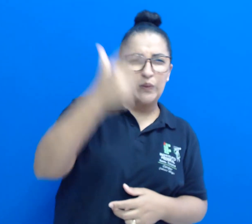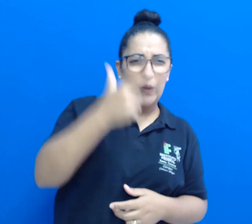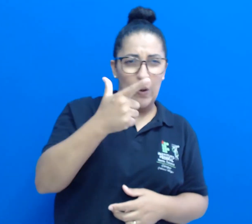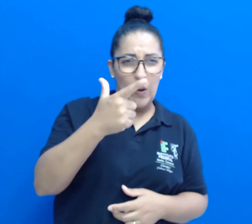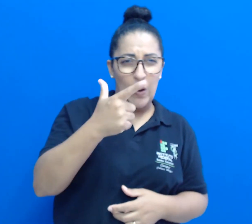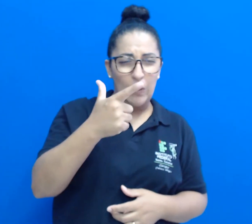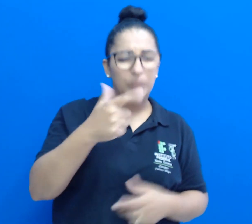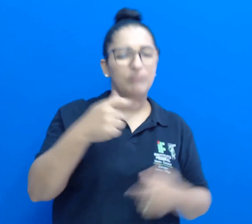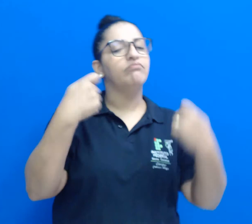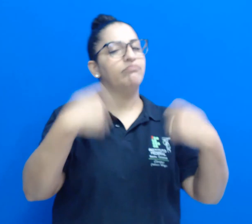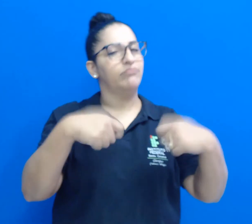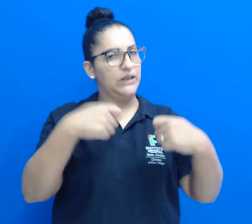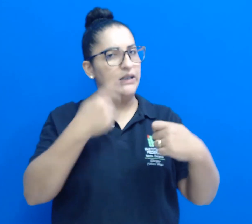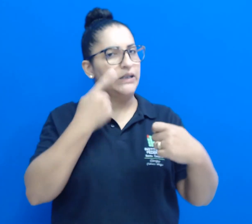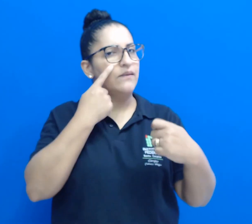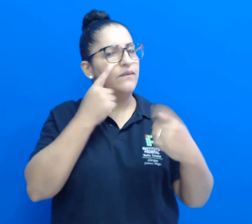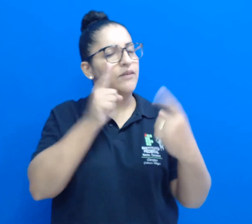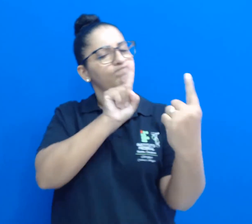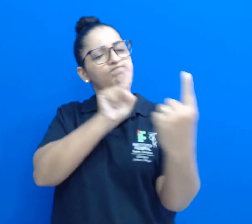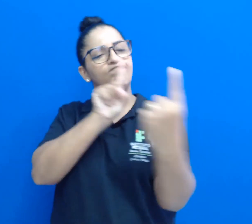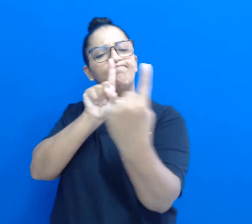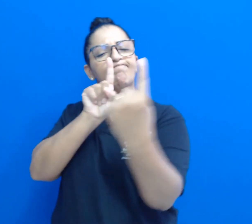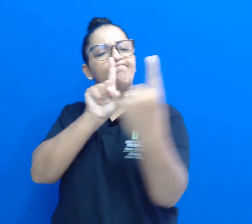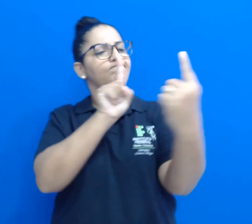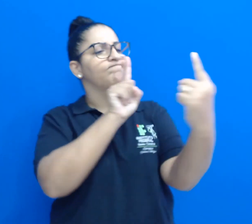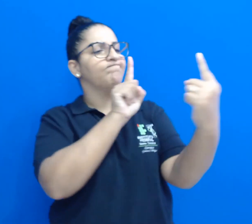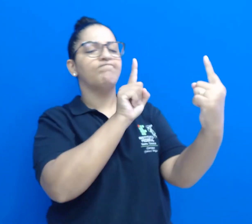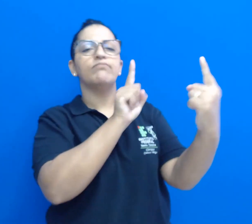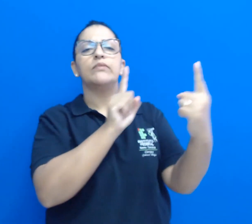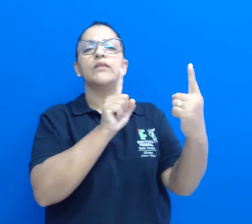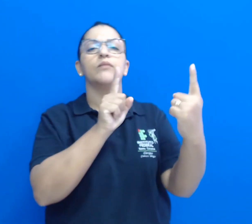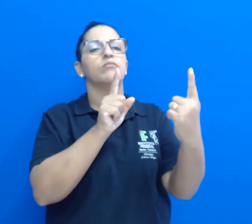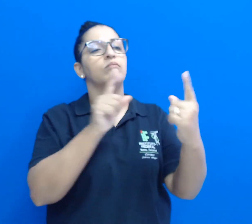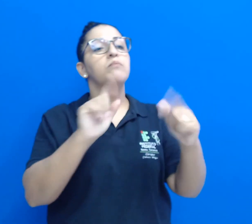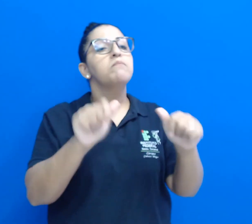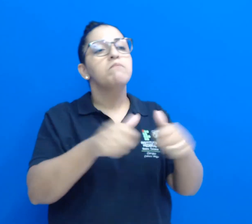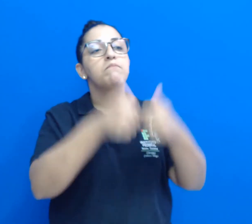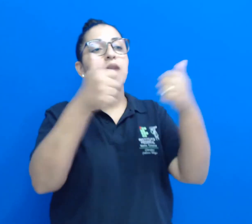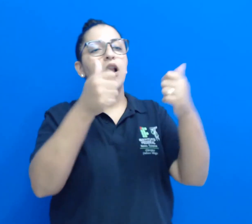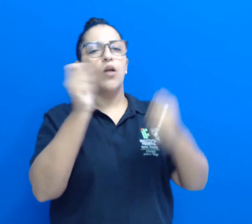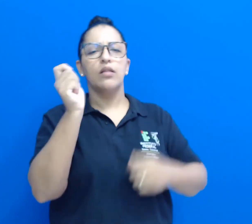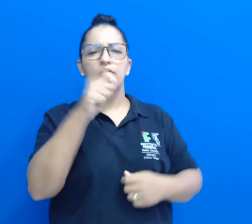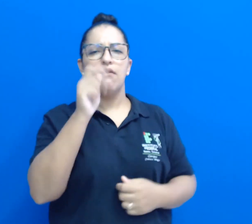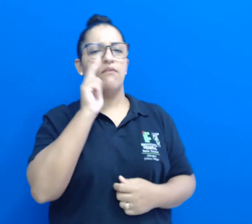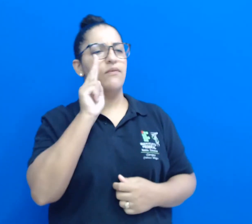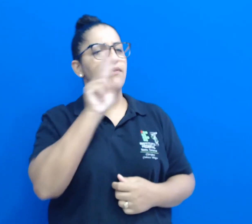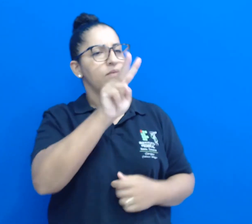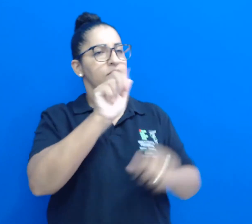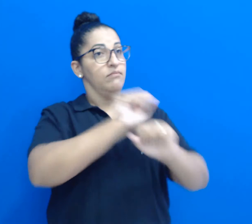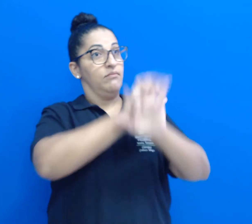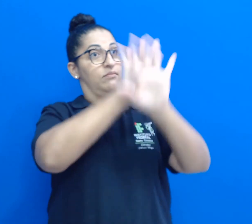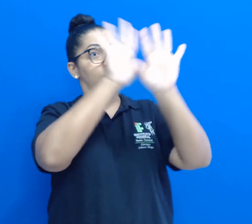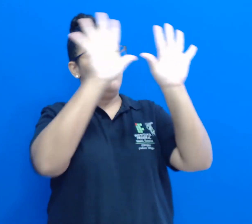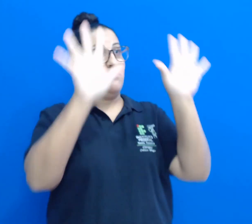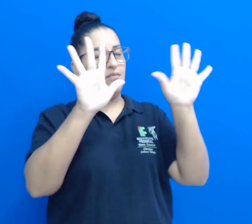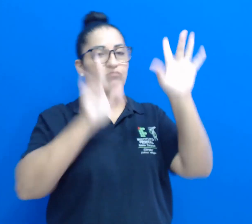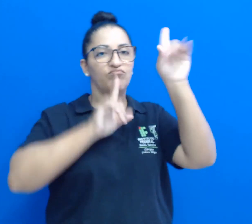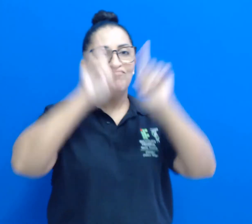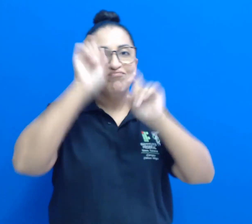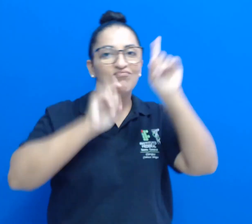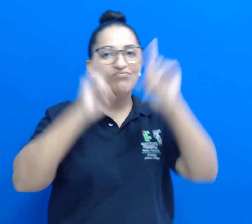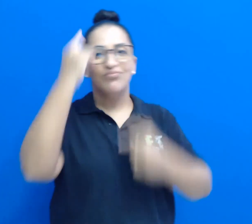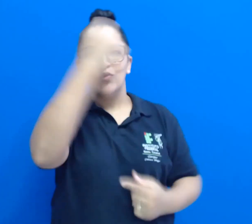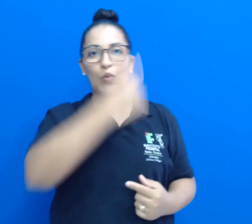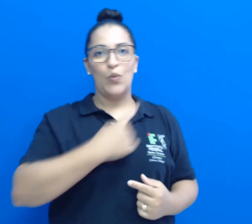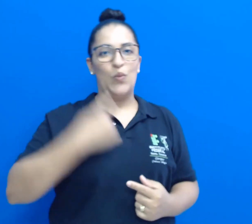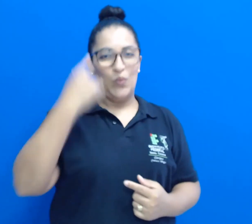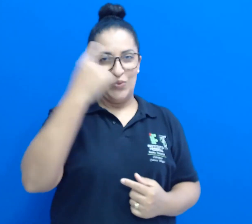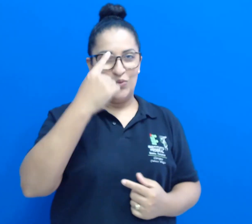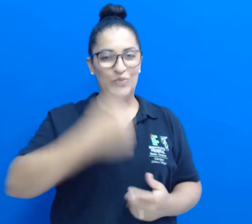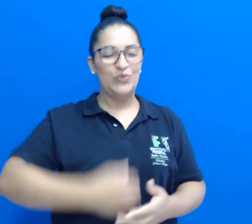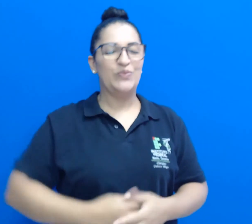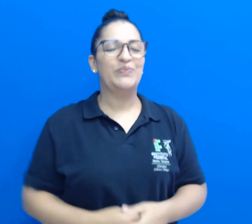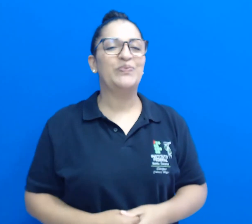Se estiver ao ar livre e estiver sol, é importante se posicionar da melhor forma possível para que seja possível ver bem o seu rosto.